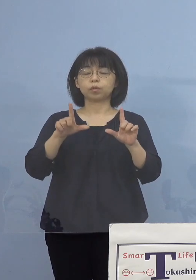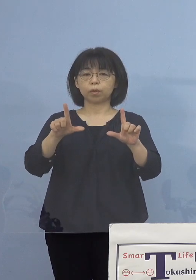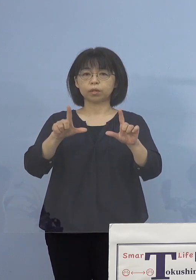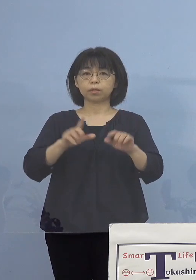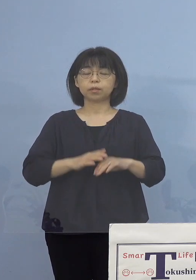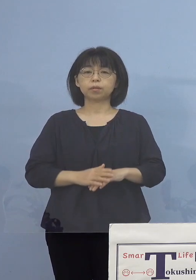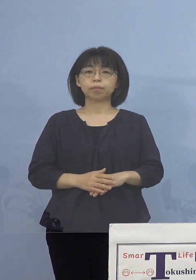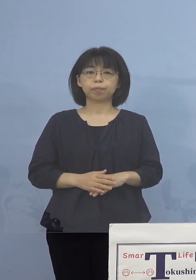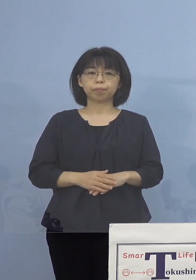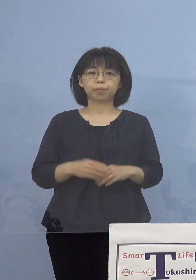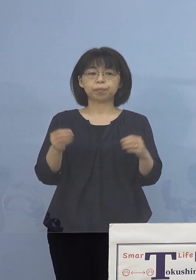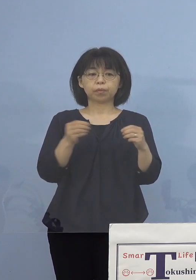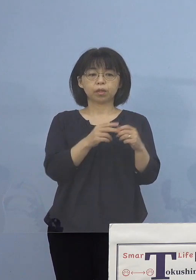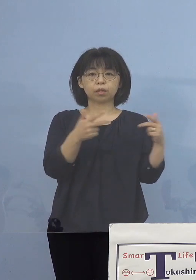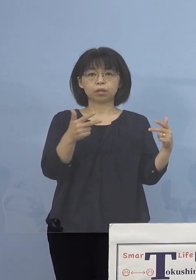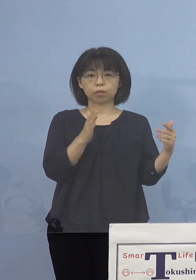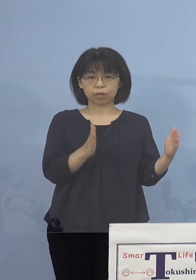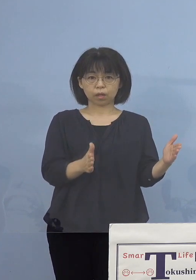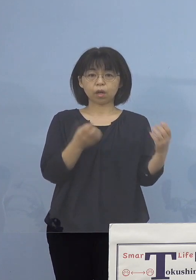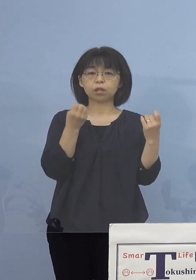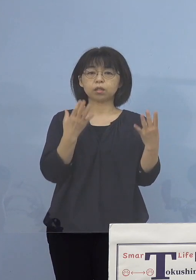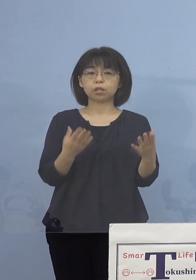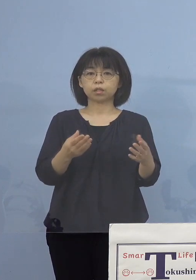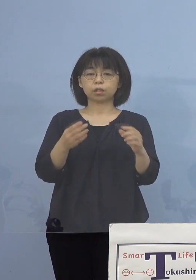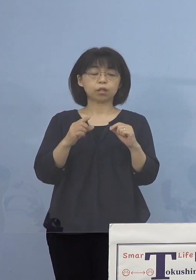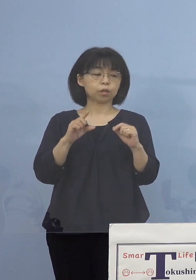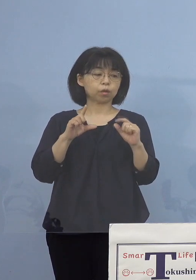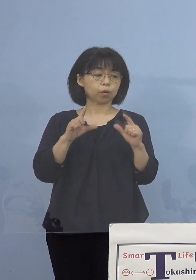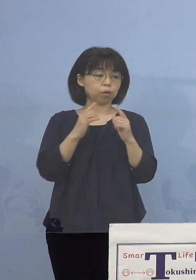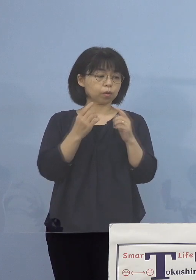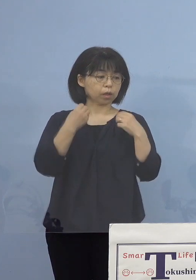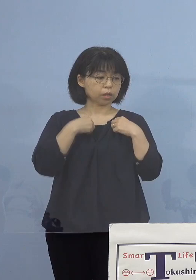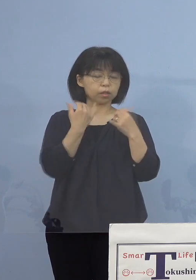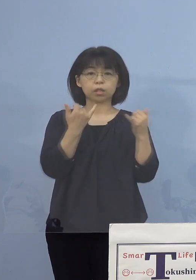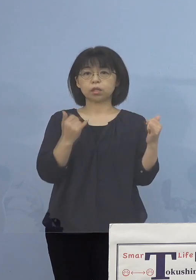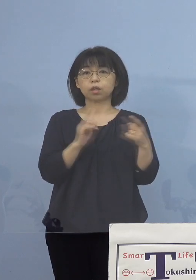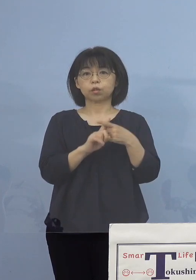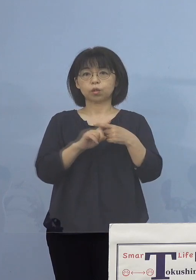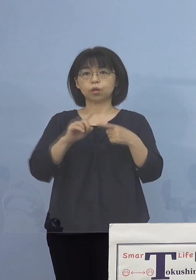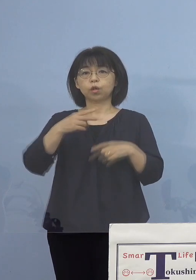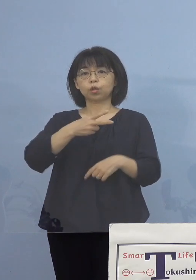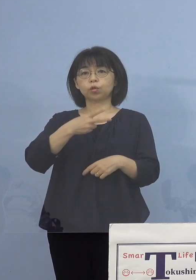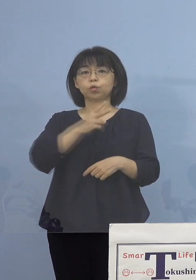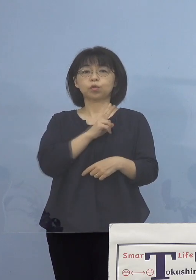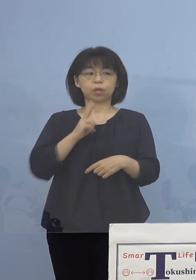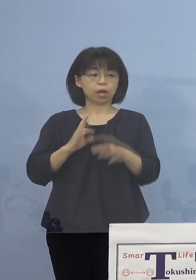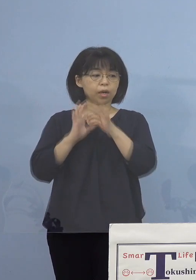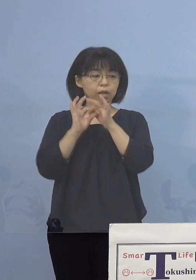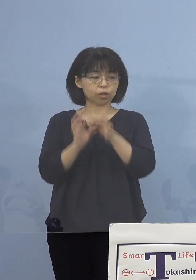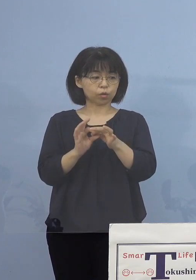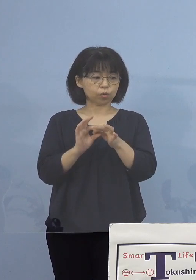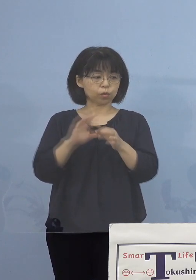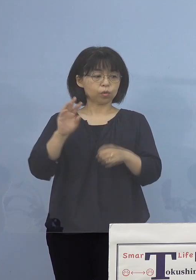直近1週間の新規報告者数は 2日連続で過去最多となる390名